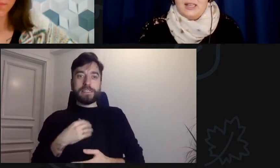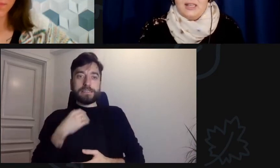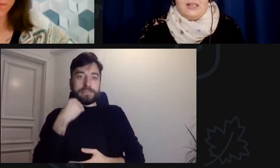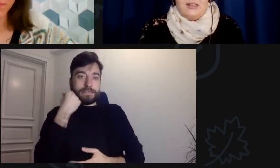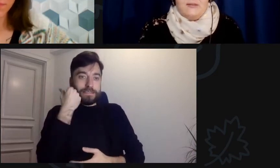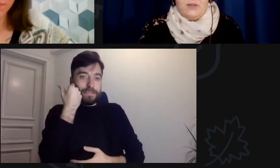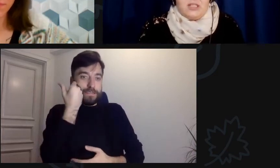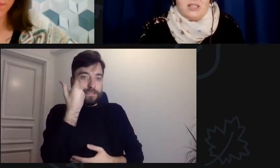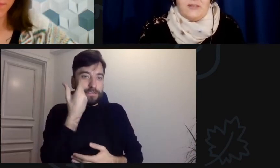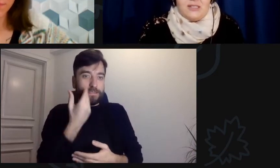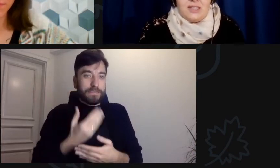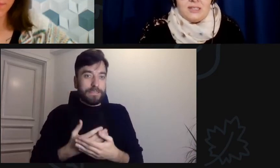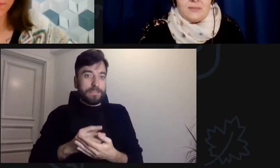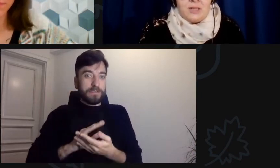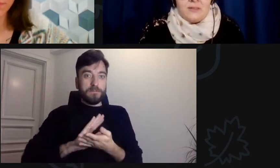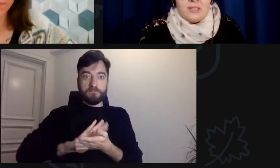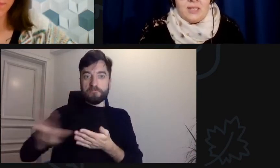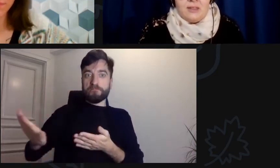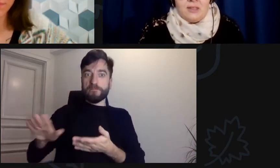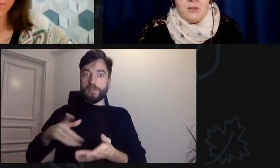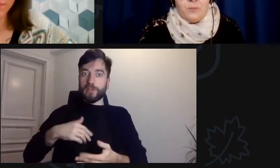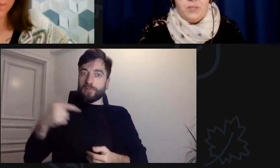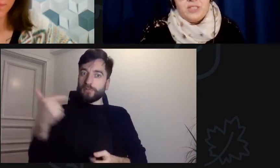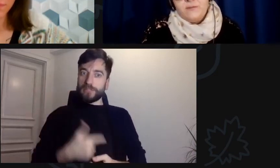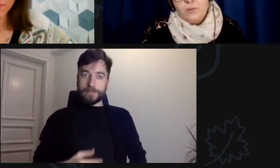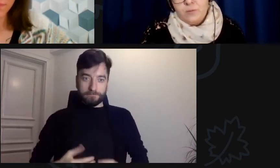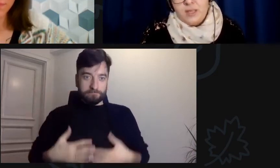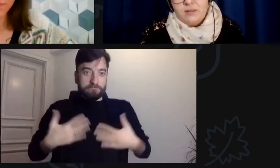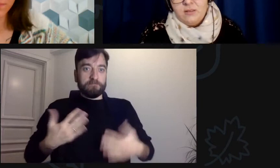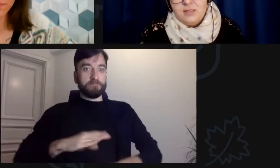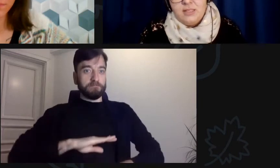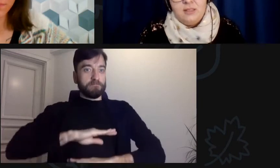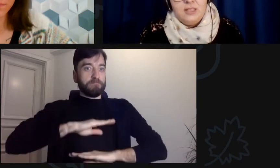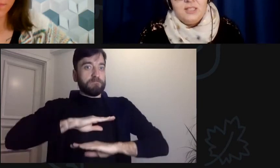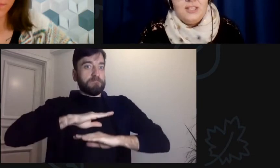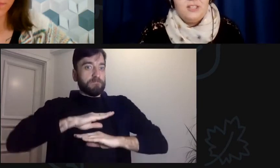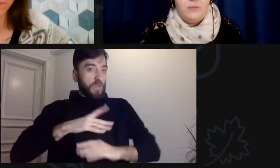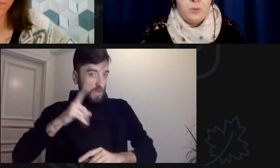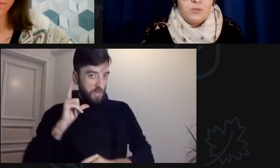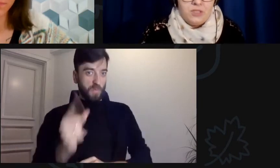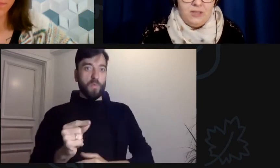Sama kwestia bycia w grupie, cyrk to nie próżnia.